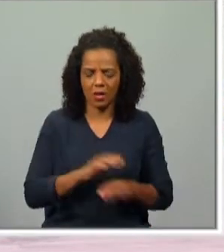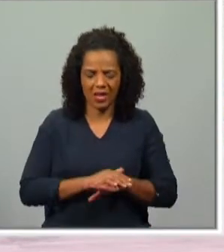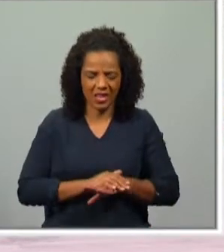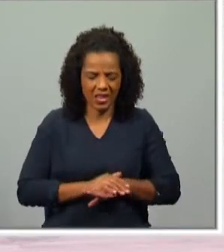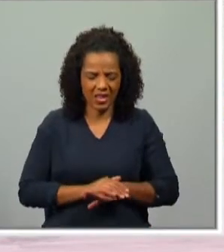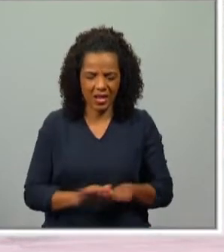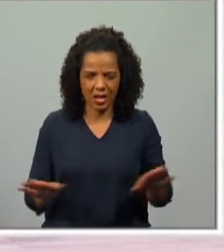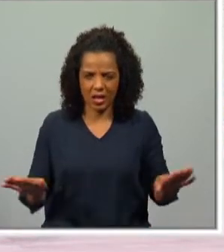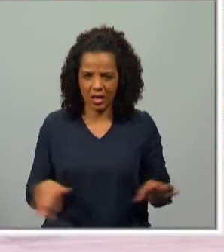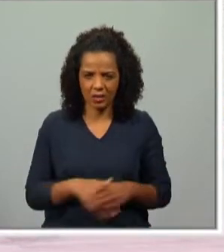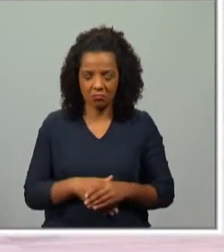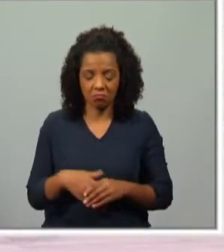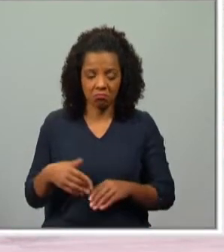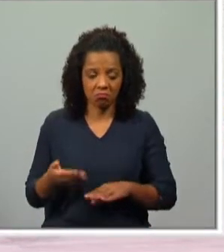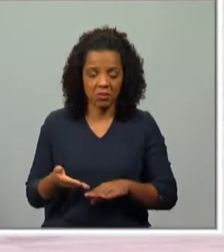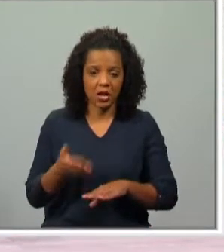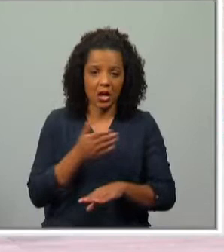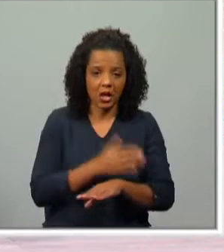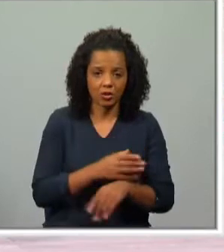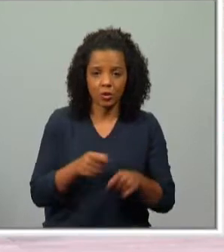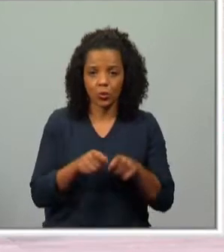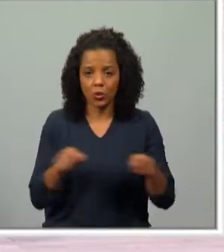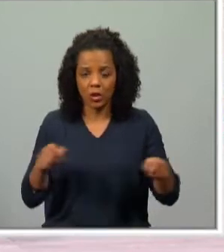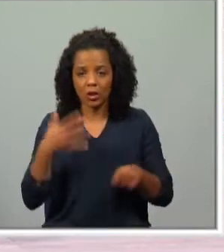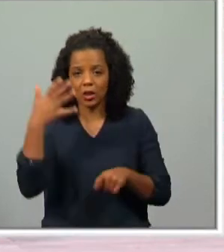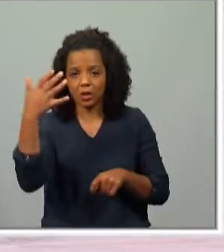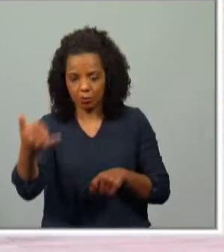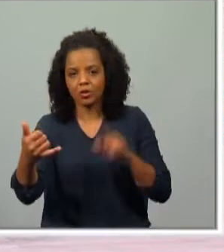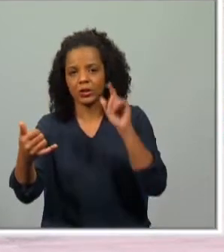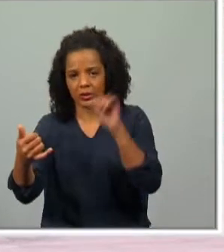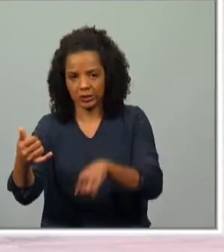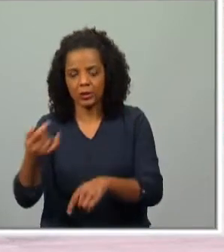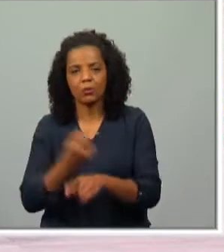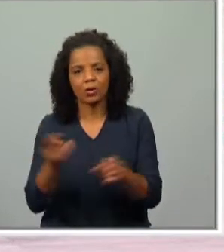nem antes nem durante apenas depois para aqui para estar completamente 既不之前也不在剛剛之後在這裡完全